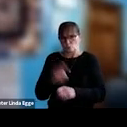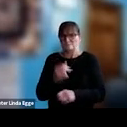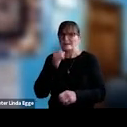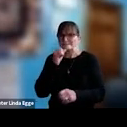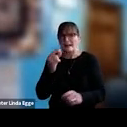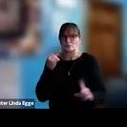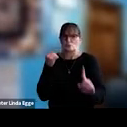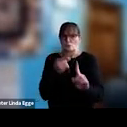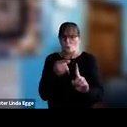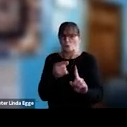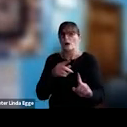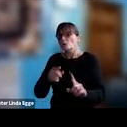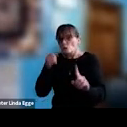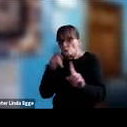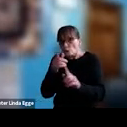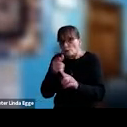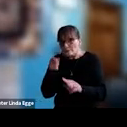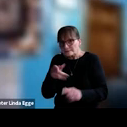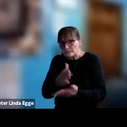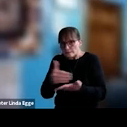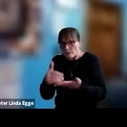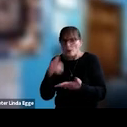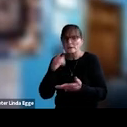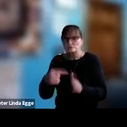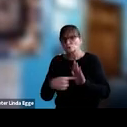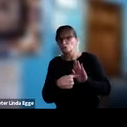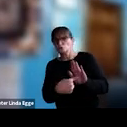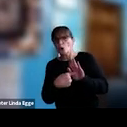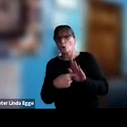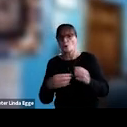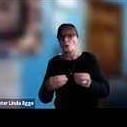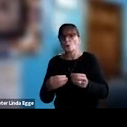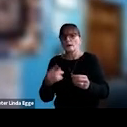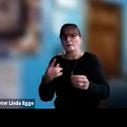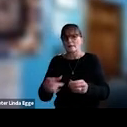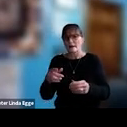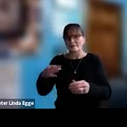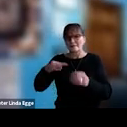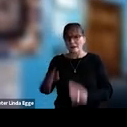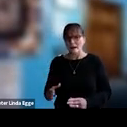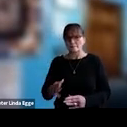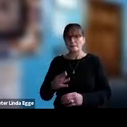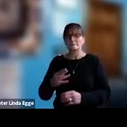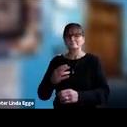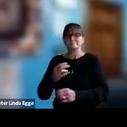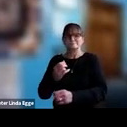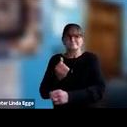El objetivo de esta sección es ilustrar sin lugar a dudas que el consumo de sustancias del solicitante no es material